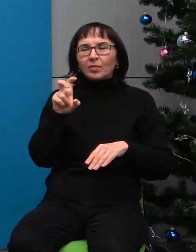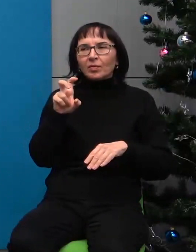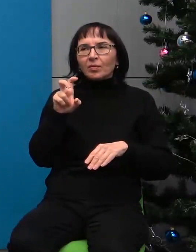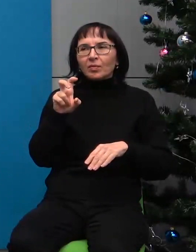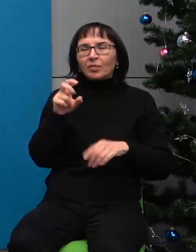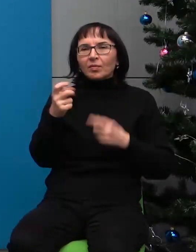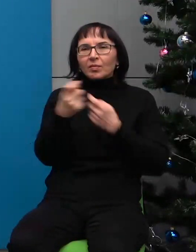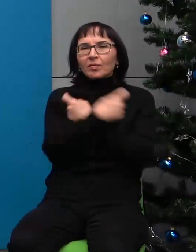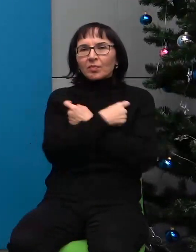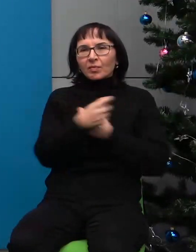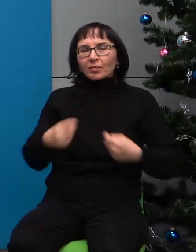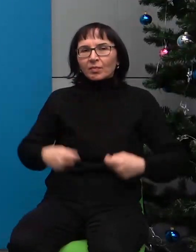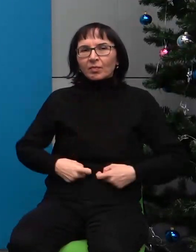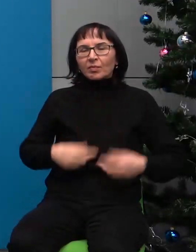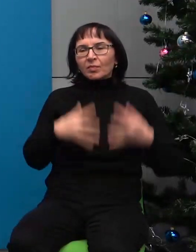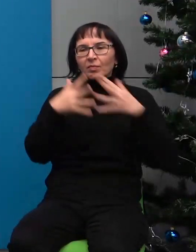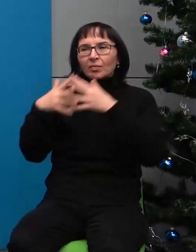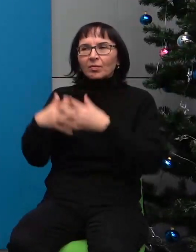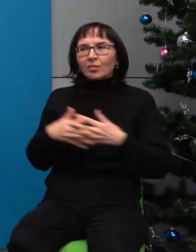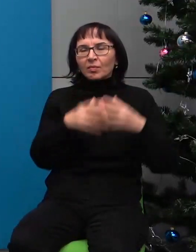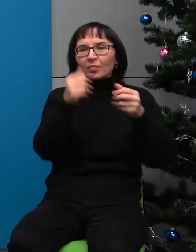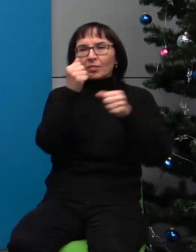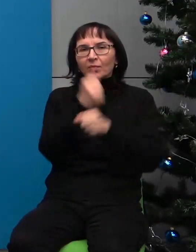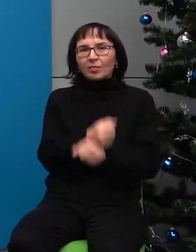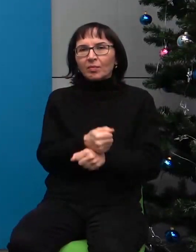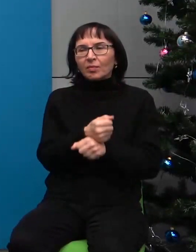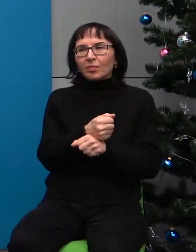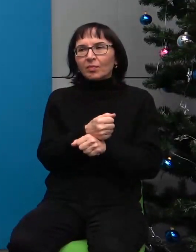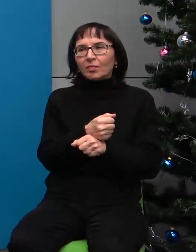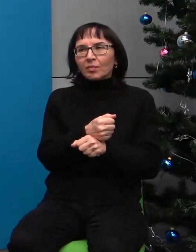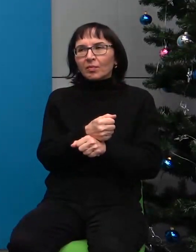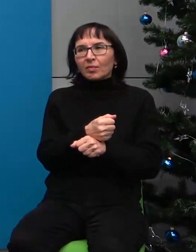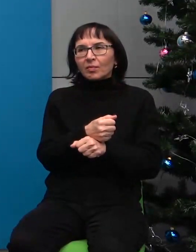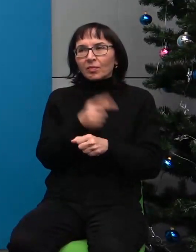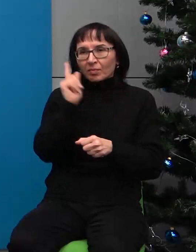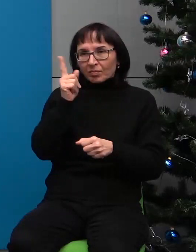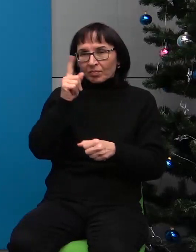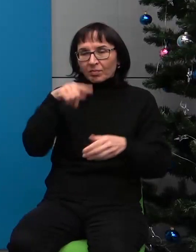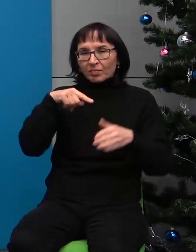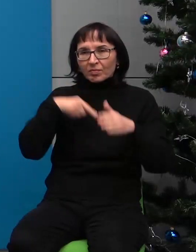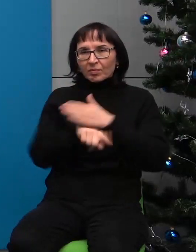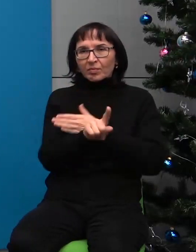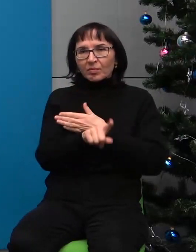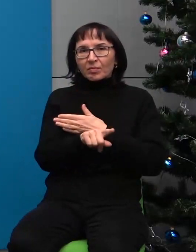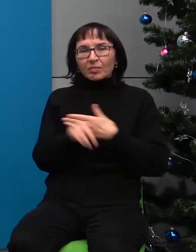Amerykanie go zatrzymali, wsadzili do obozu Glassenbach, z którego uciekł bez większych problemów.